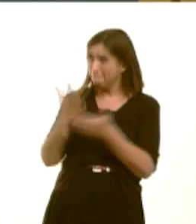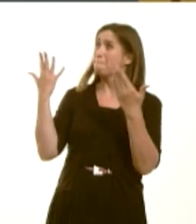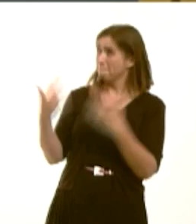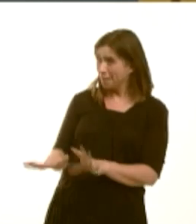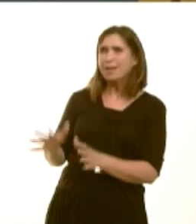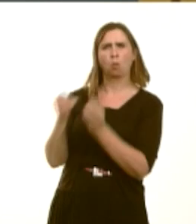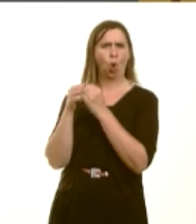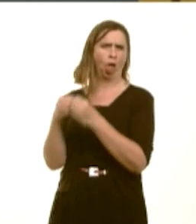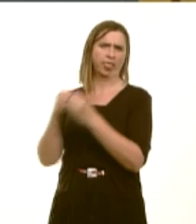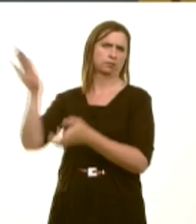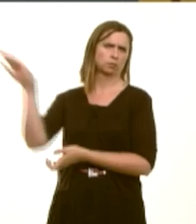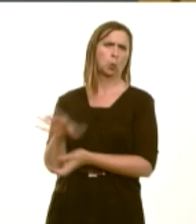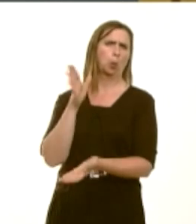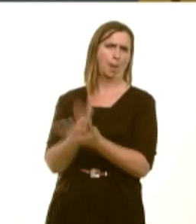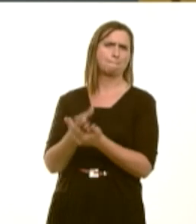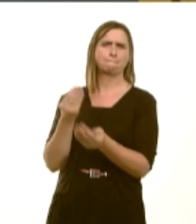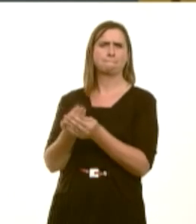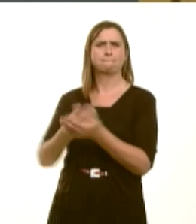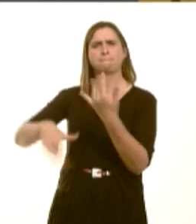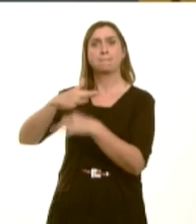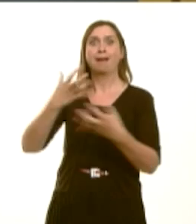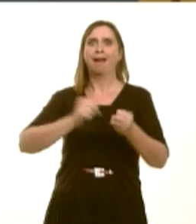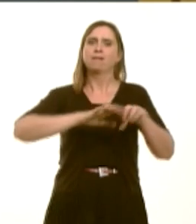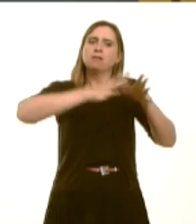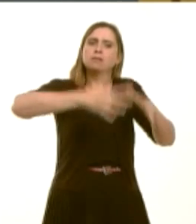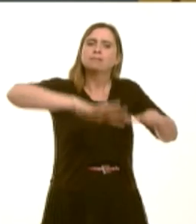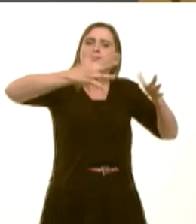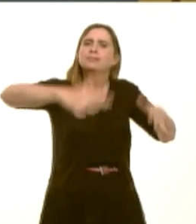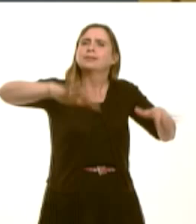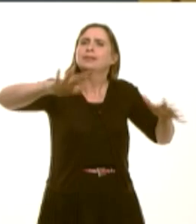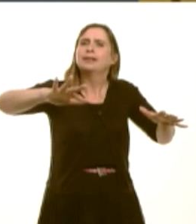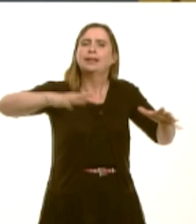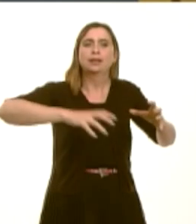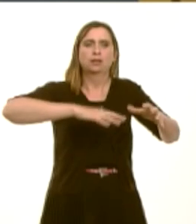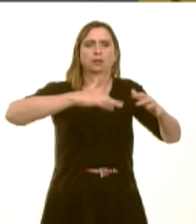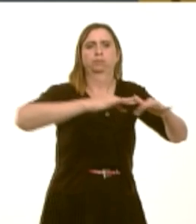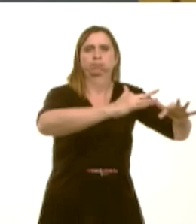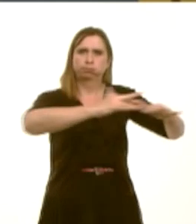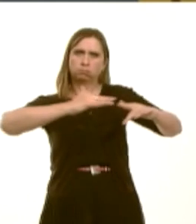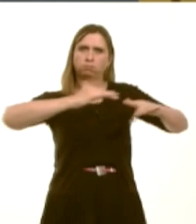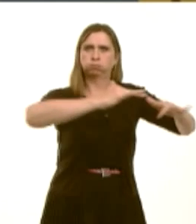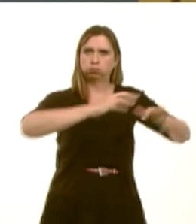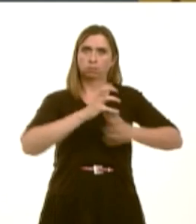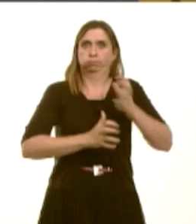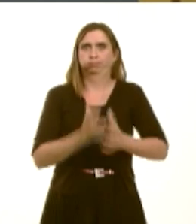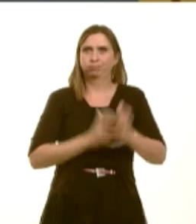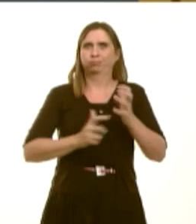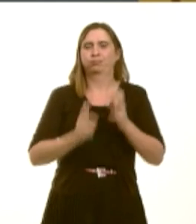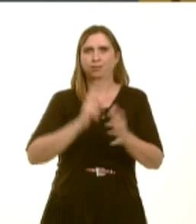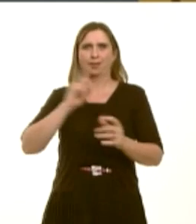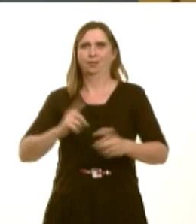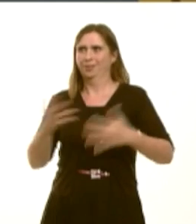o Gymru yn y dyfodol. A wnaiff y Prif Weinidog, rwan, ddatgan ei gefnogaeth i barhad y gwaith